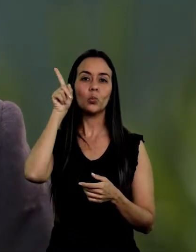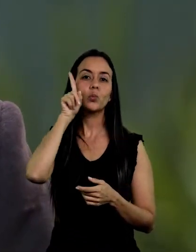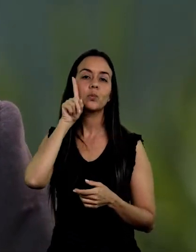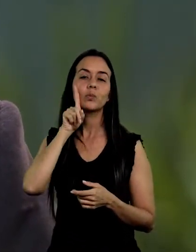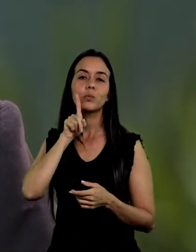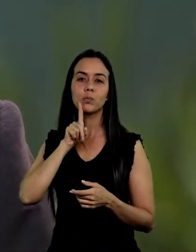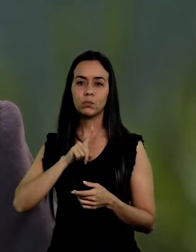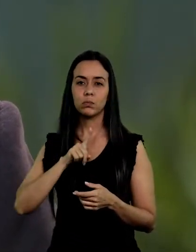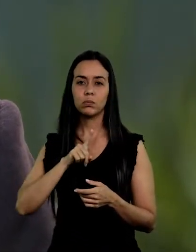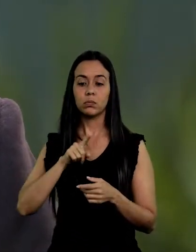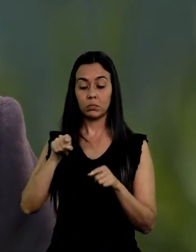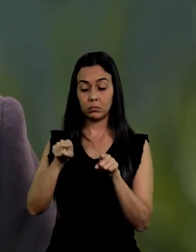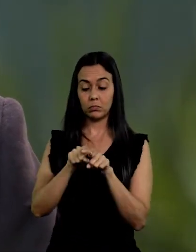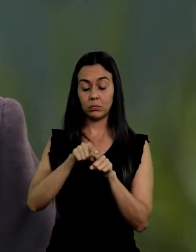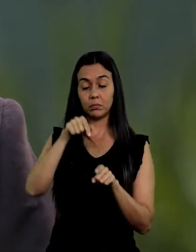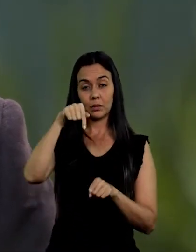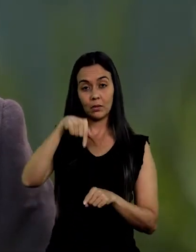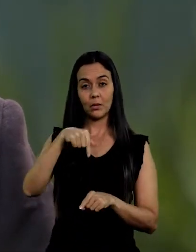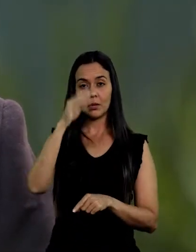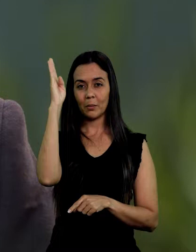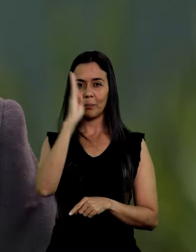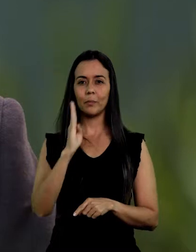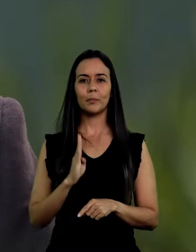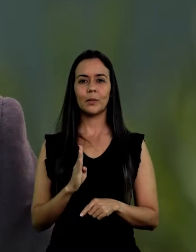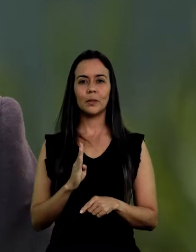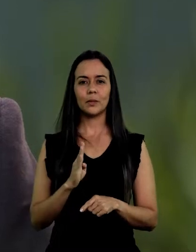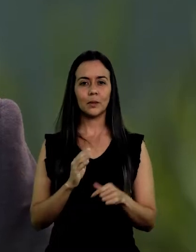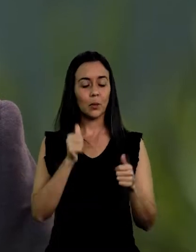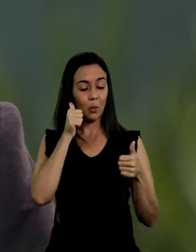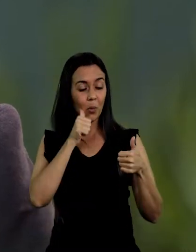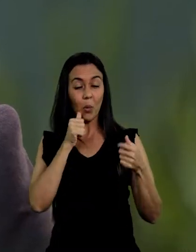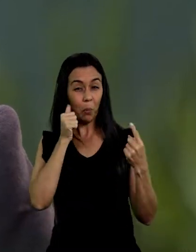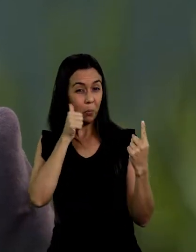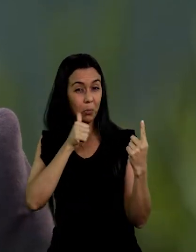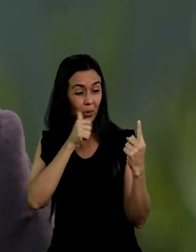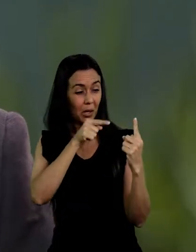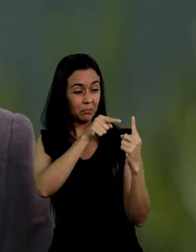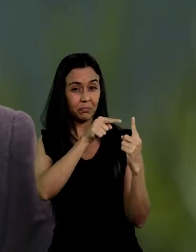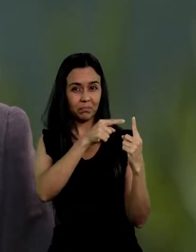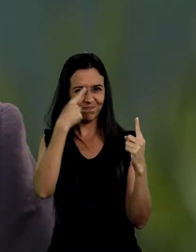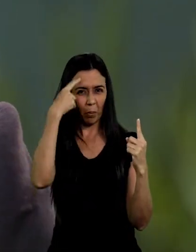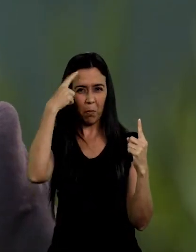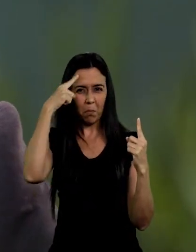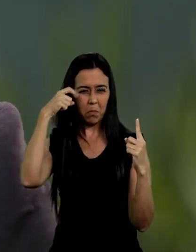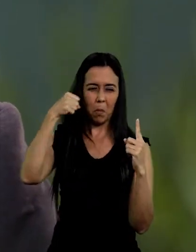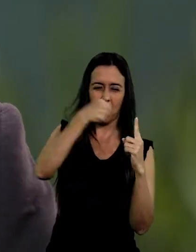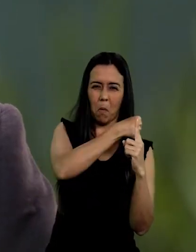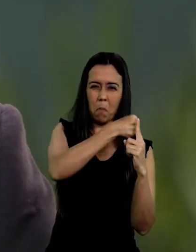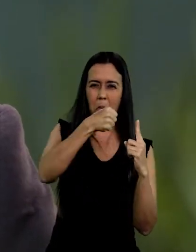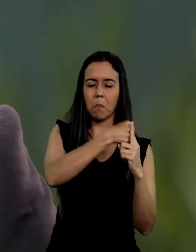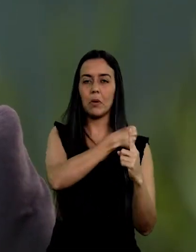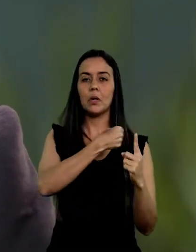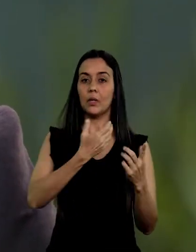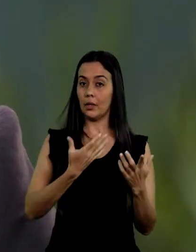Nos Estados Unidos, no Brasil, a violência contra a mulher aumentou. Então, numa pesquisa de municípios,